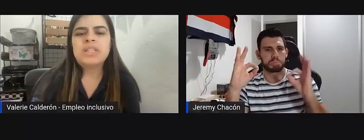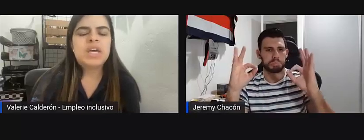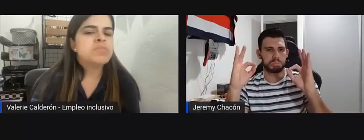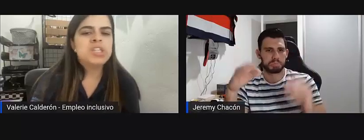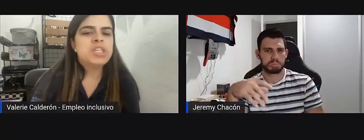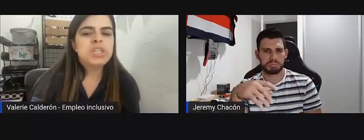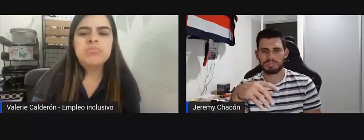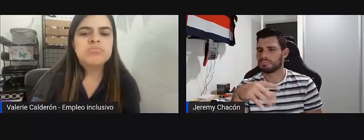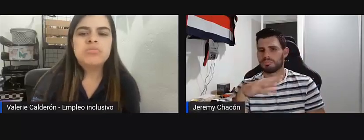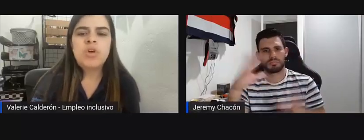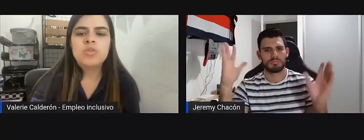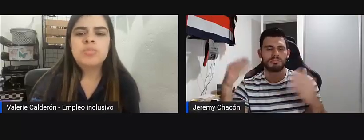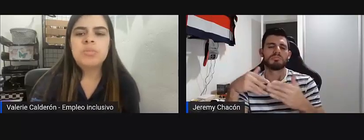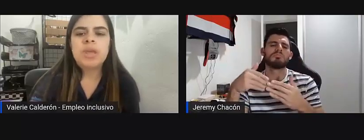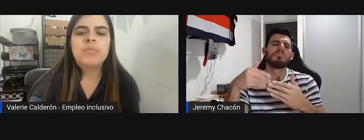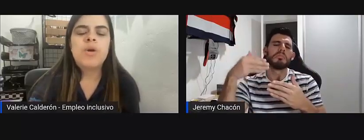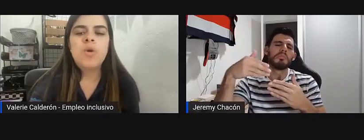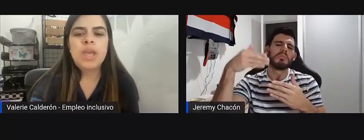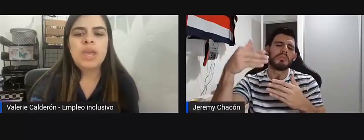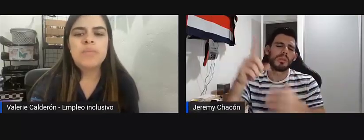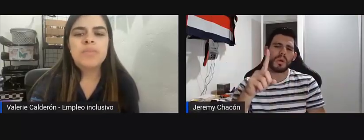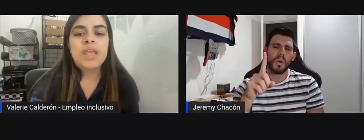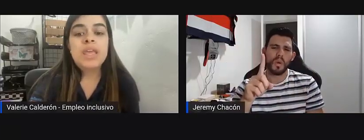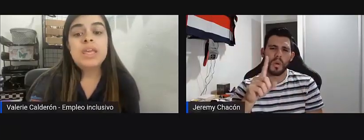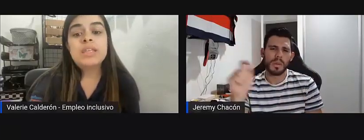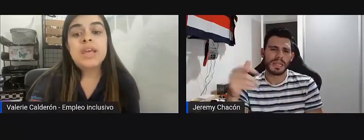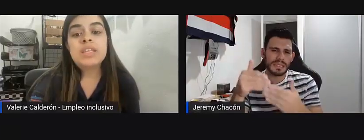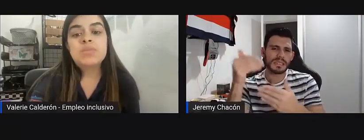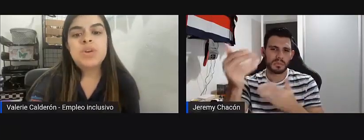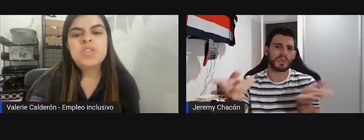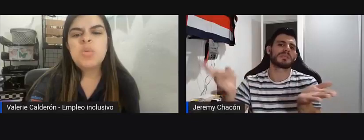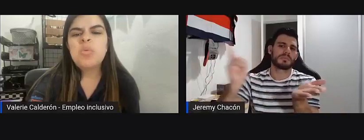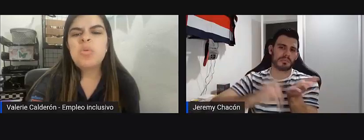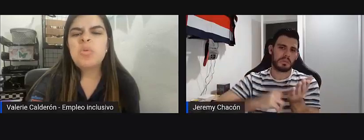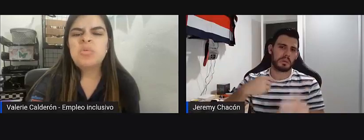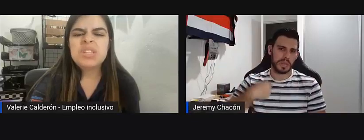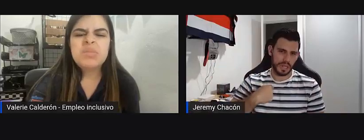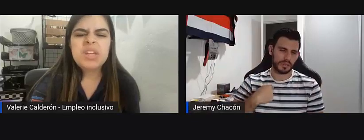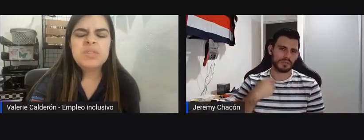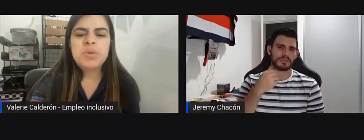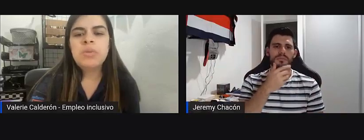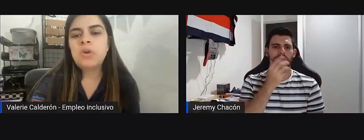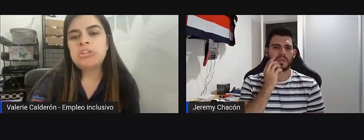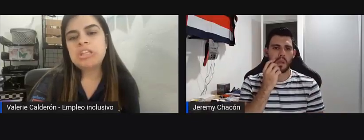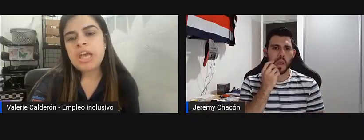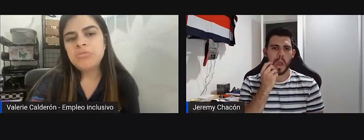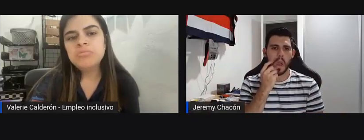WhatsApp sí sí sí sí sí todo súper bien okay Ya después como una semana después me contrataron